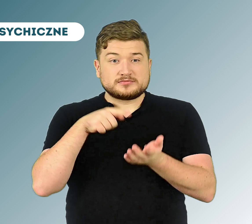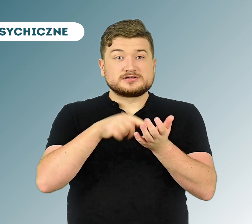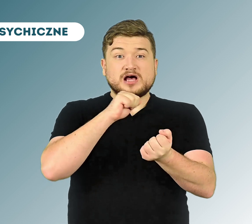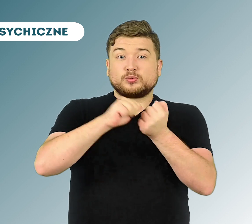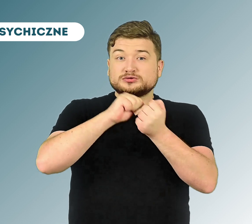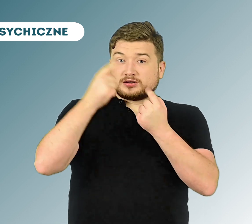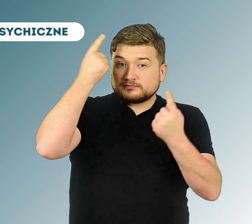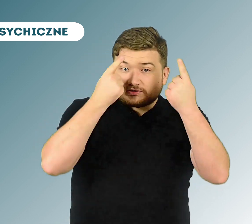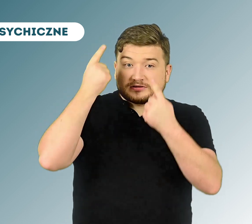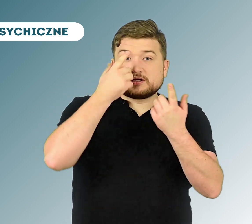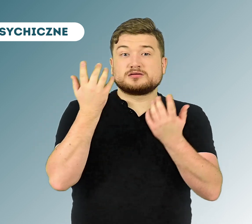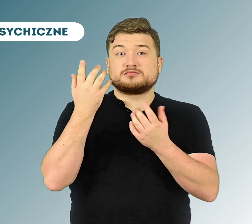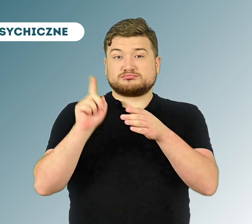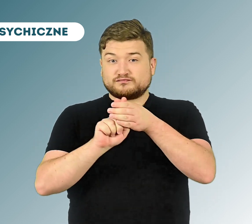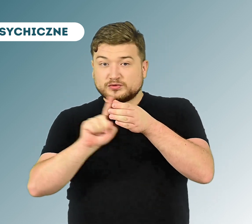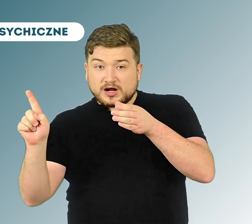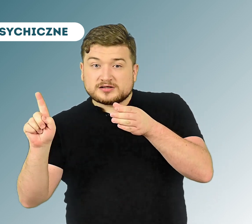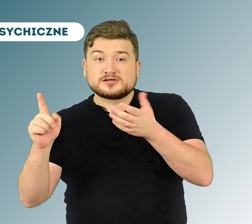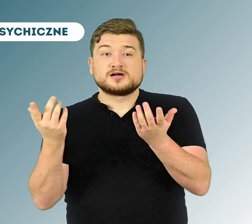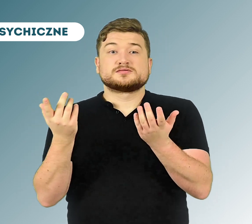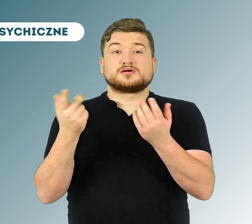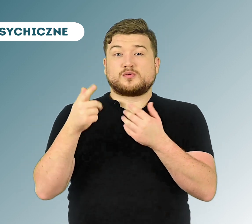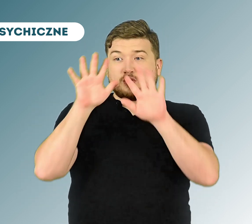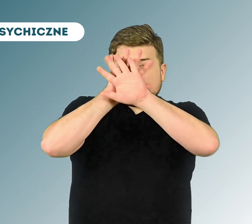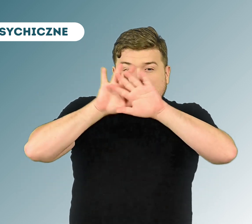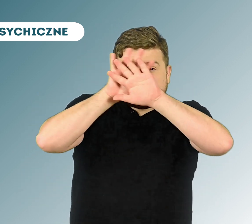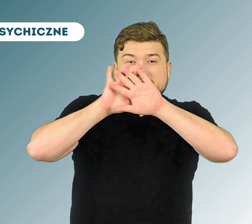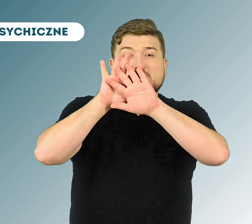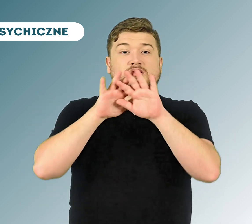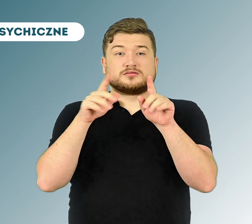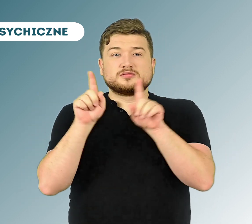zaburzenie myślenia, alienacja, urojenia,